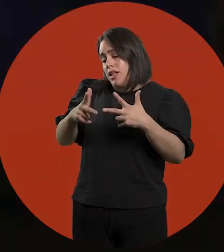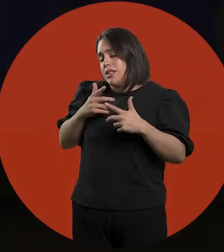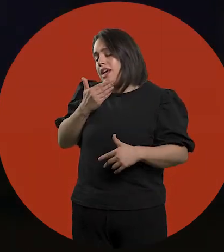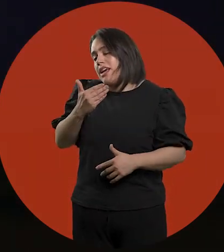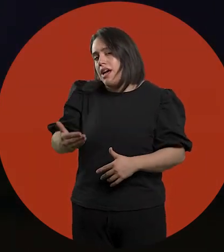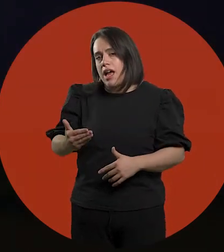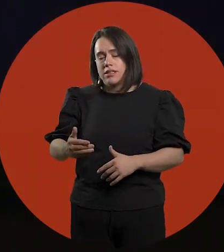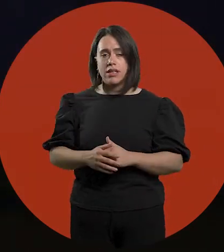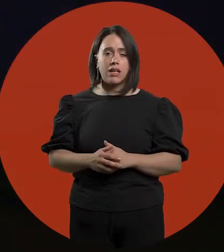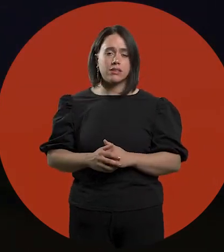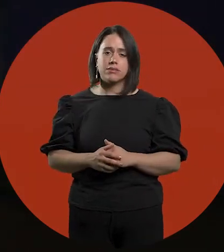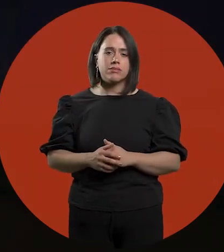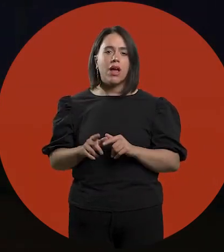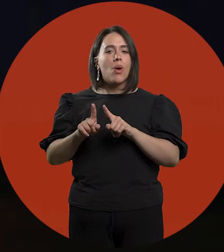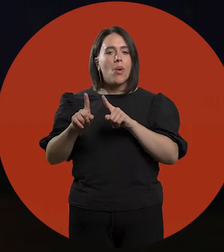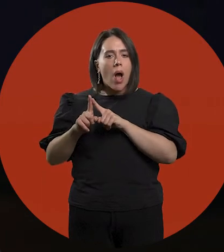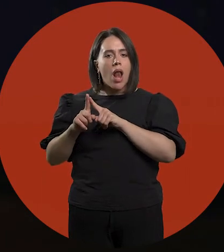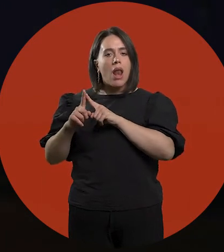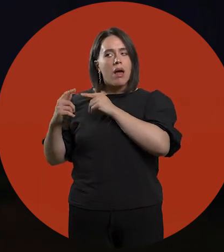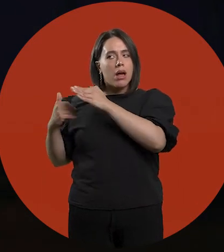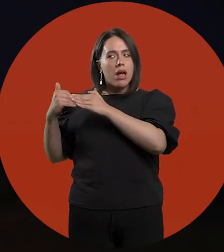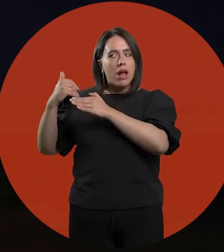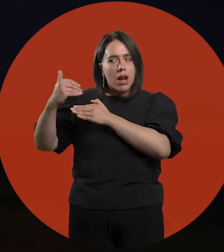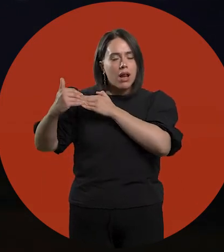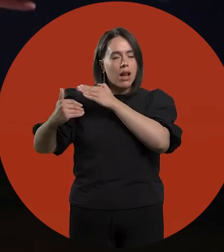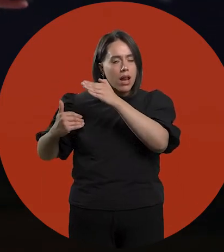Fue todo unas fases, fue todo un camino.